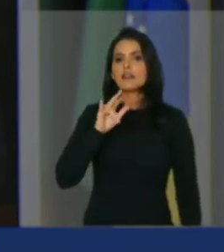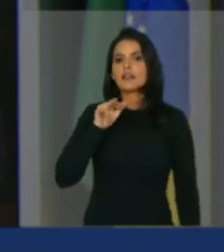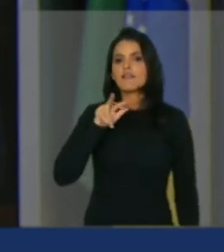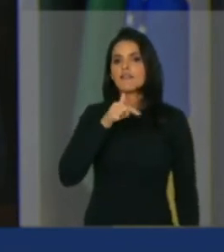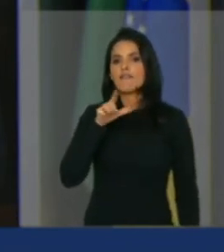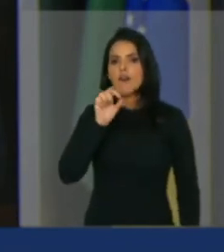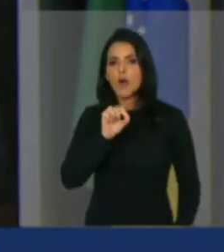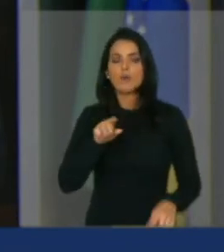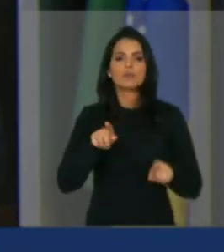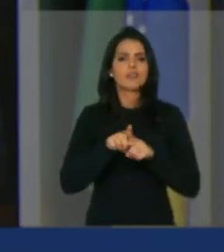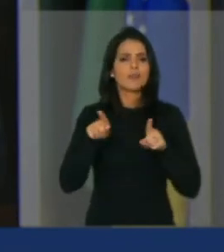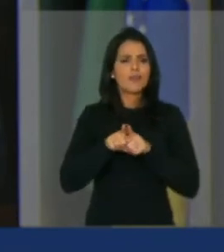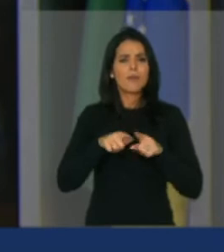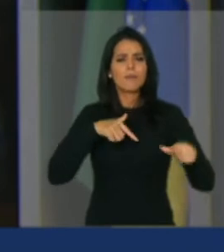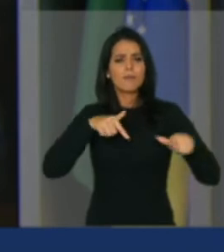PAÍS TEM CONSEGUIDO CUMPRIR